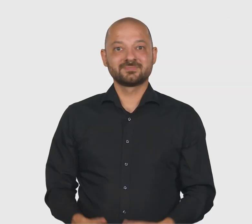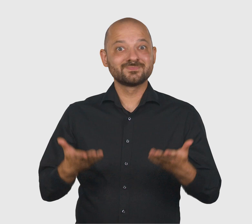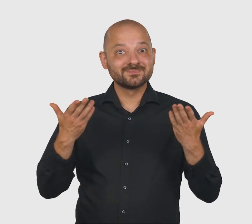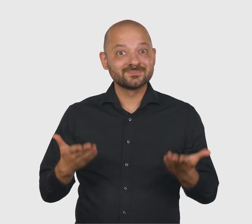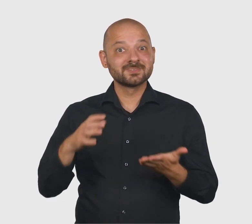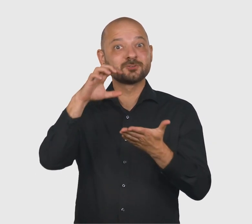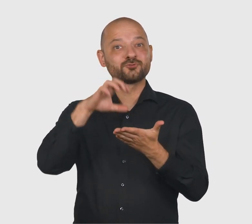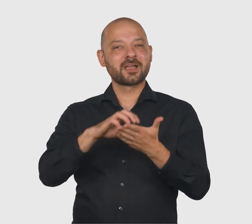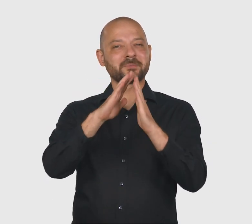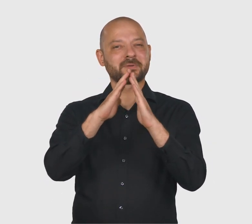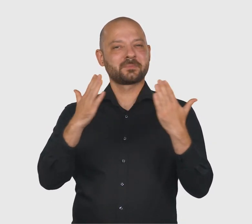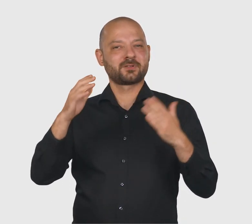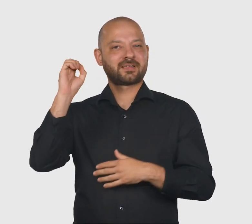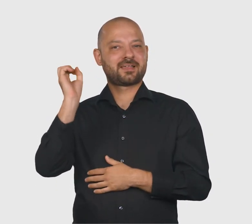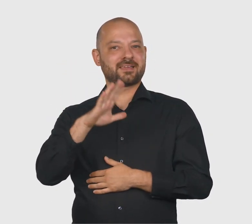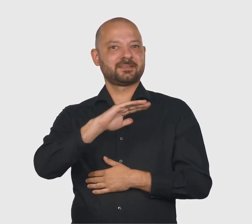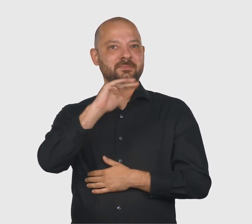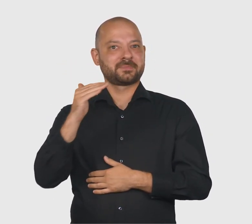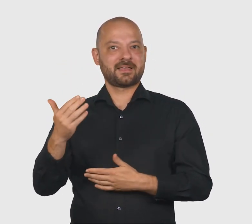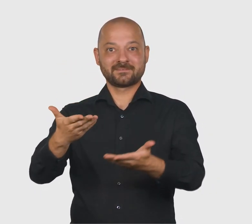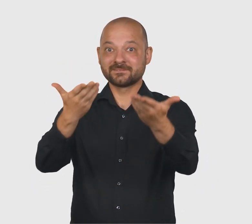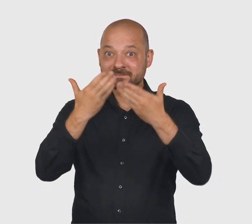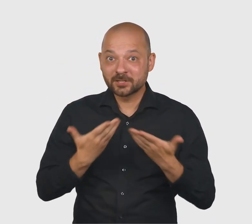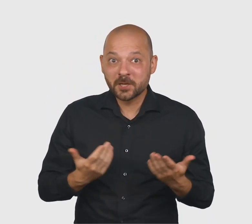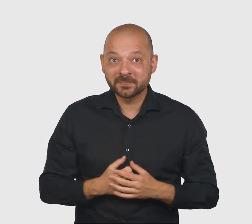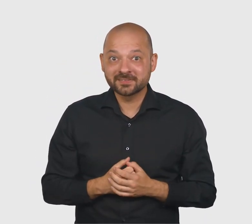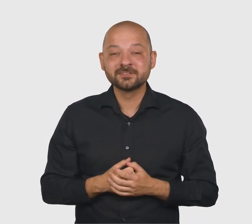Willkommen bei der Stadtbibliothek Lichtenberg, den Öffentlichen Bibliotheken im Bezirk Lichtenberg.